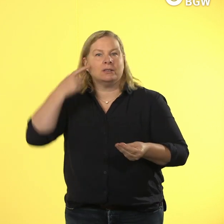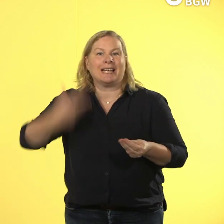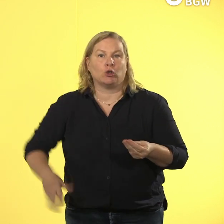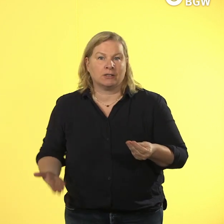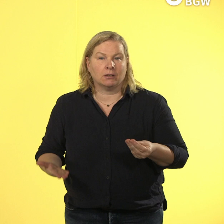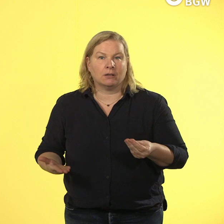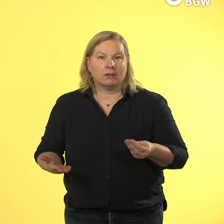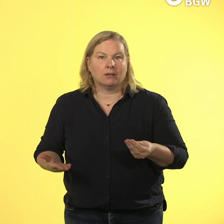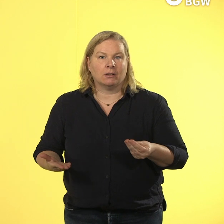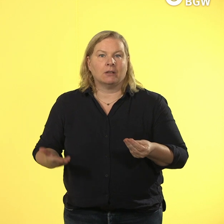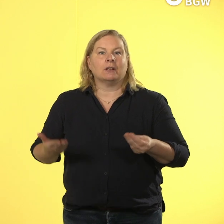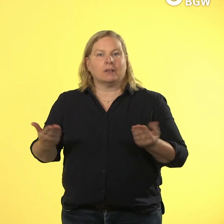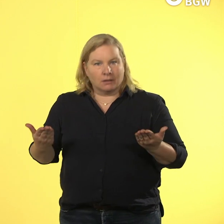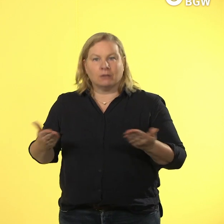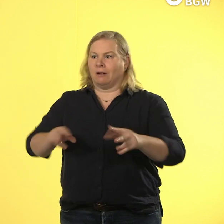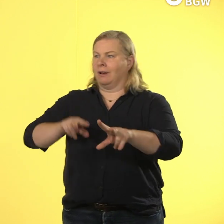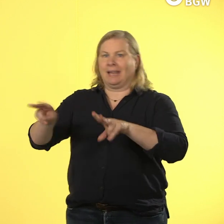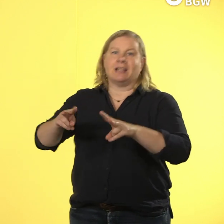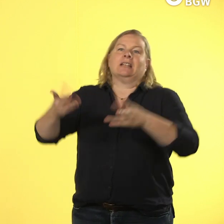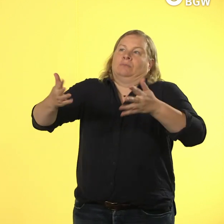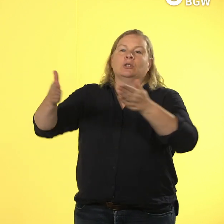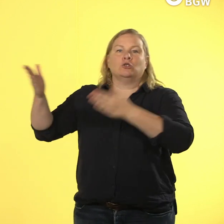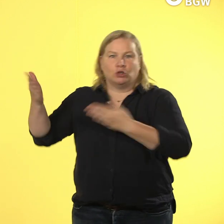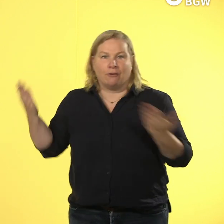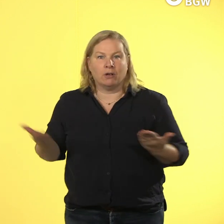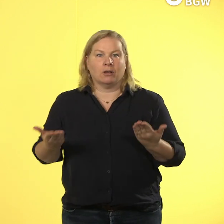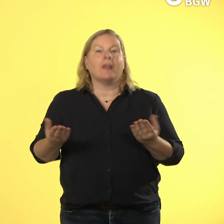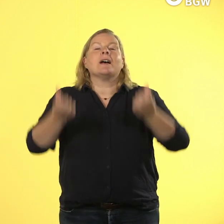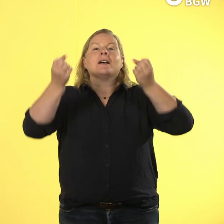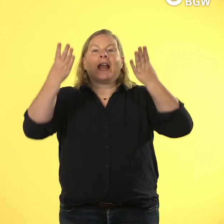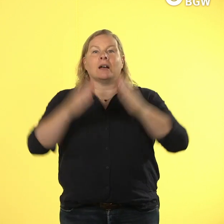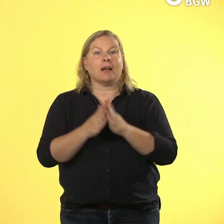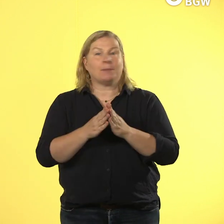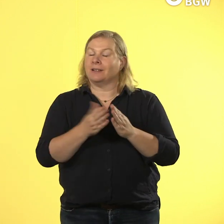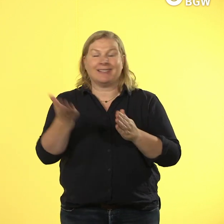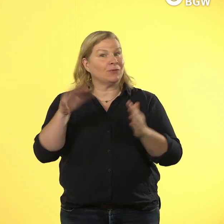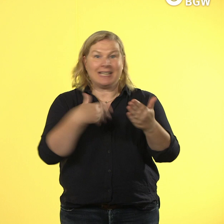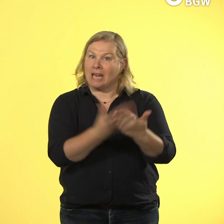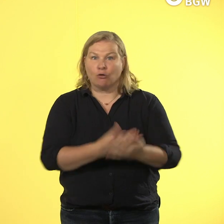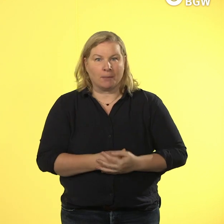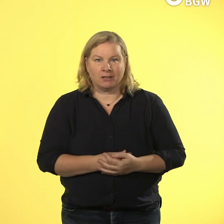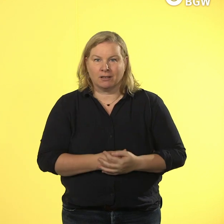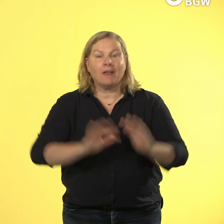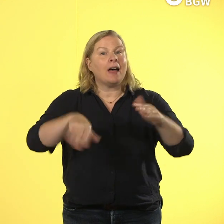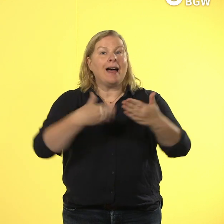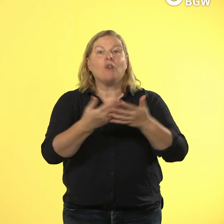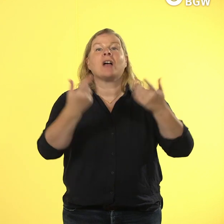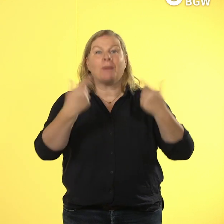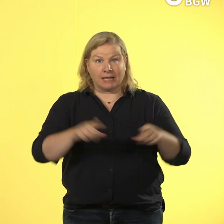Das ist völlig klar, aber das war nicht die Aufgabe. Die Aufgabe war viel mehr: Wo hilft Ihnen dieser Klassiker der Kommunikationspsychologie,